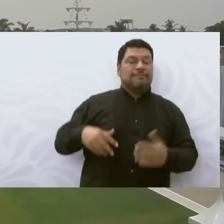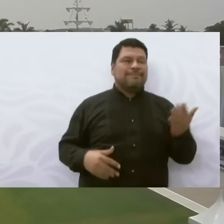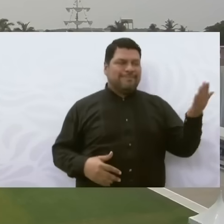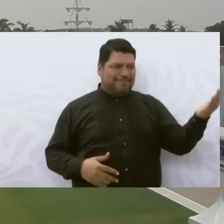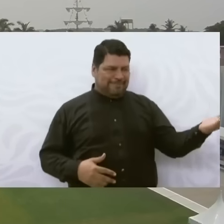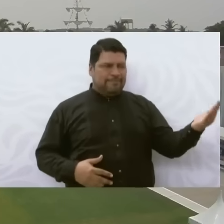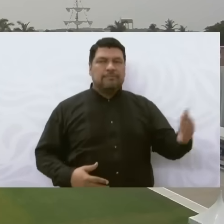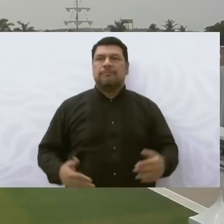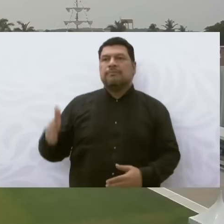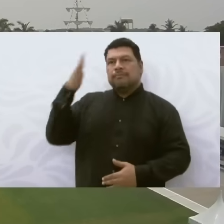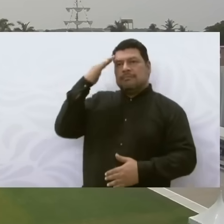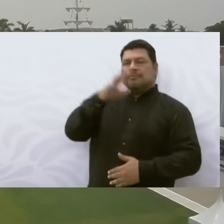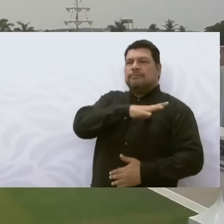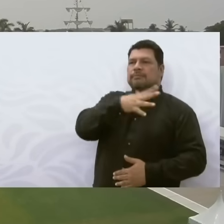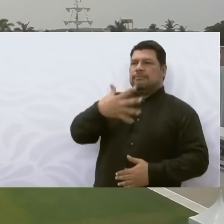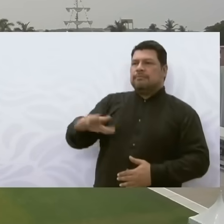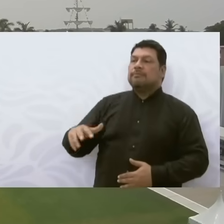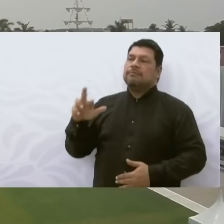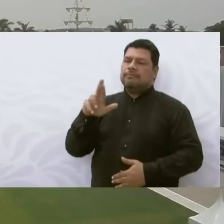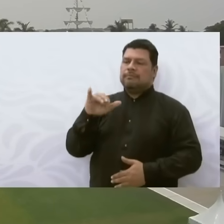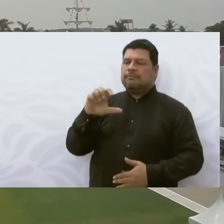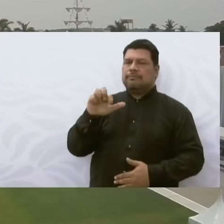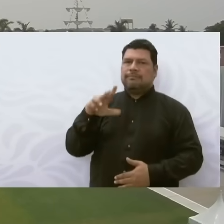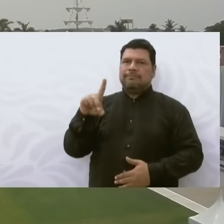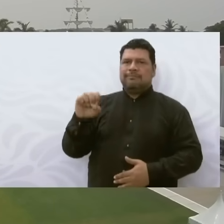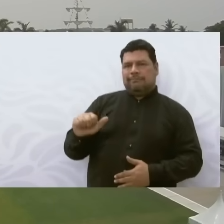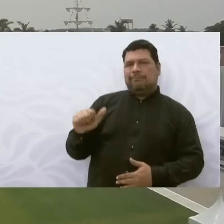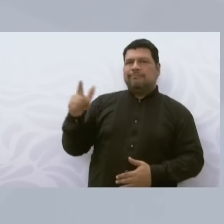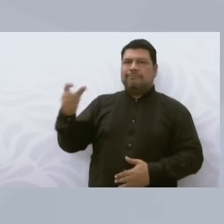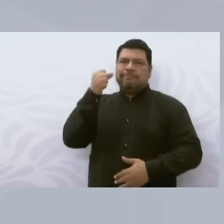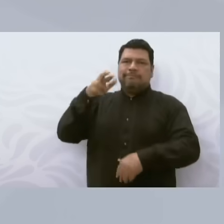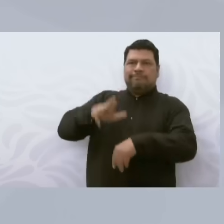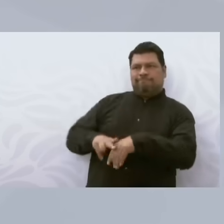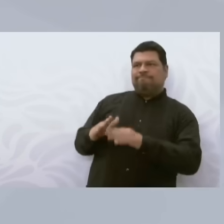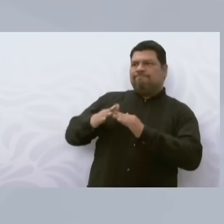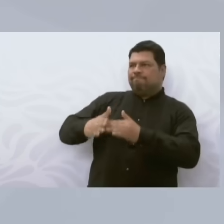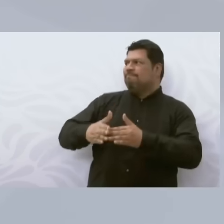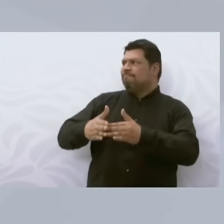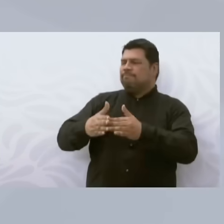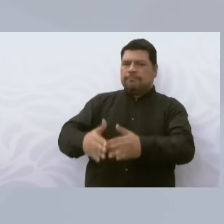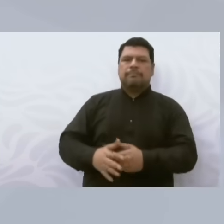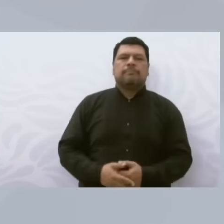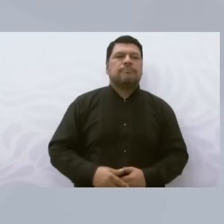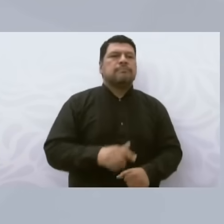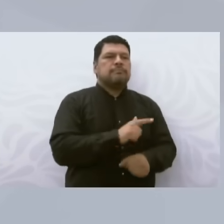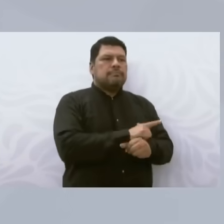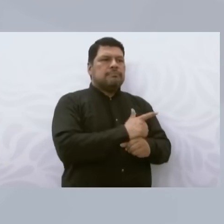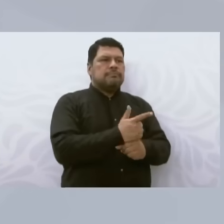general Ricardo Trevilla Trejo secretario de la defensa nacional licenciada Rosa Isela Rodríguez